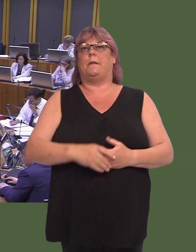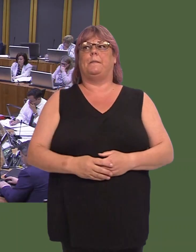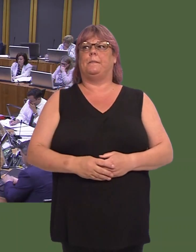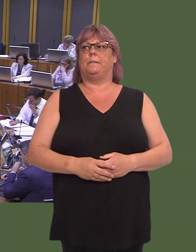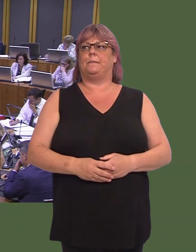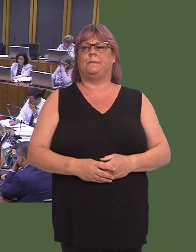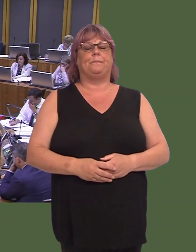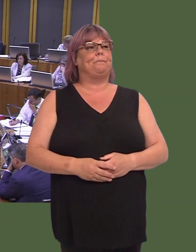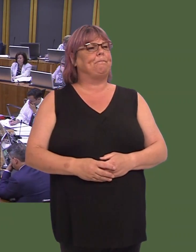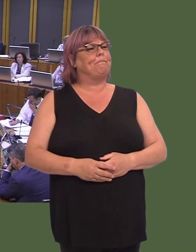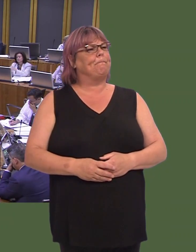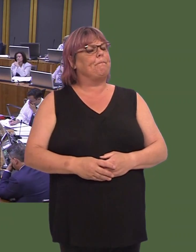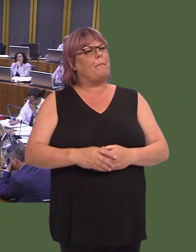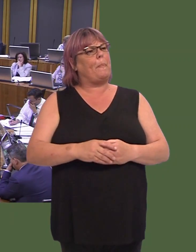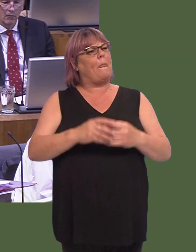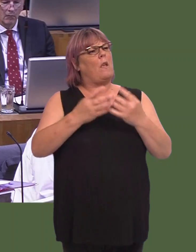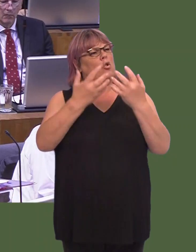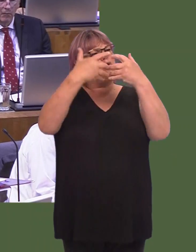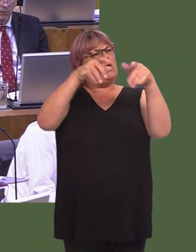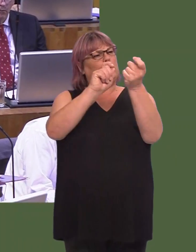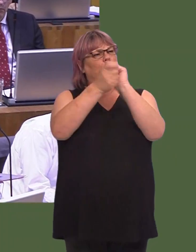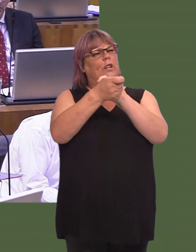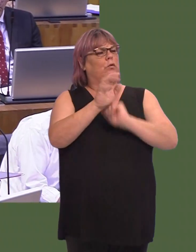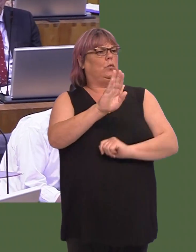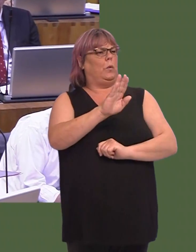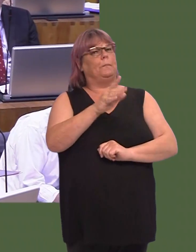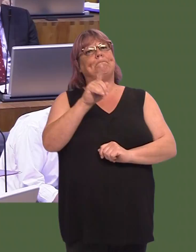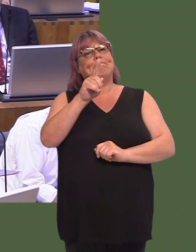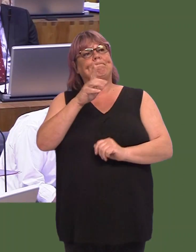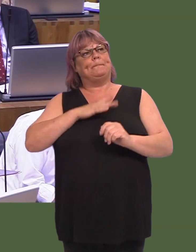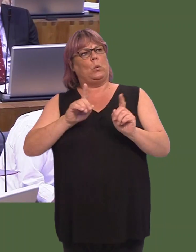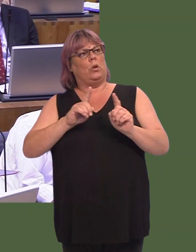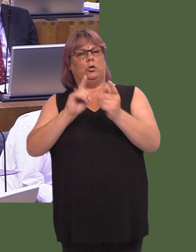Beth sy'n mynd i wneud gwahaniaeth yw cael adroddiadau a sicrhau bod yna weithredu ar yr adroddiadau hynny.